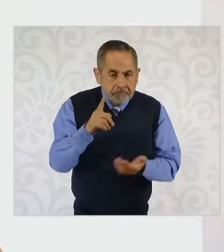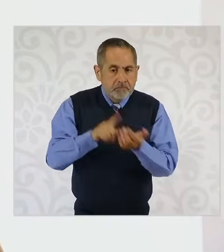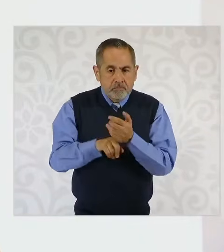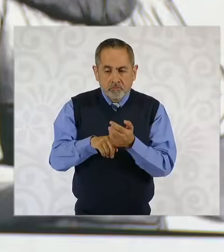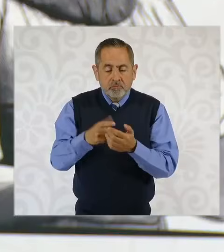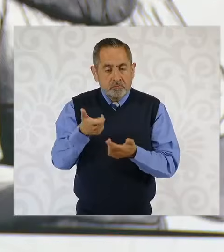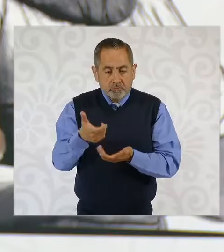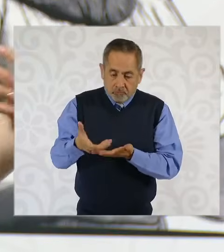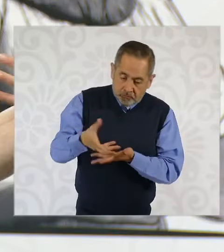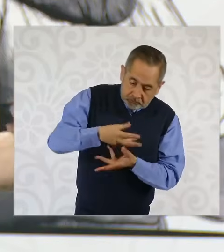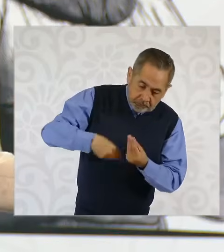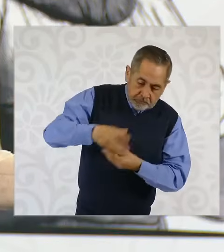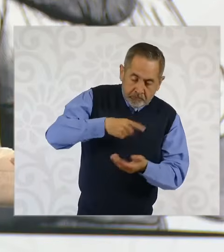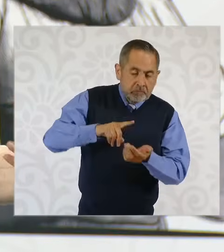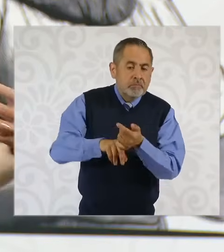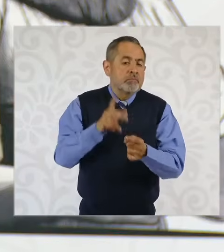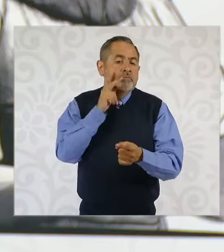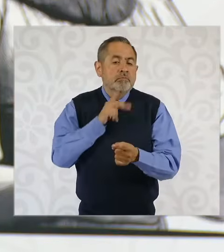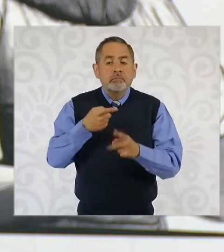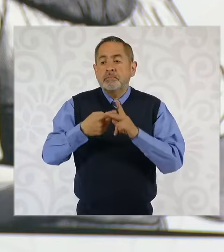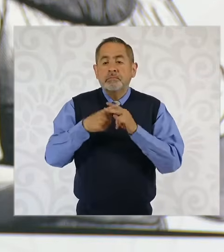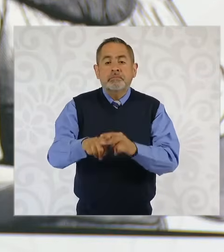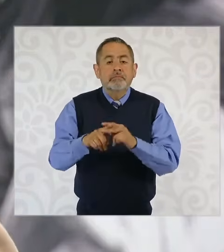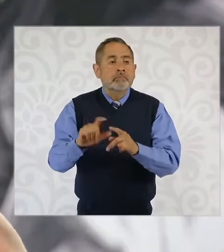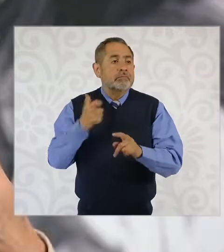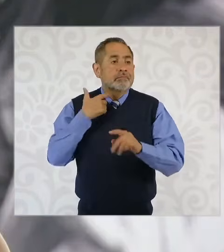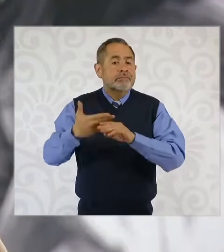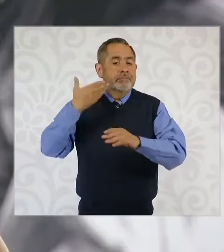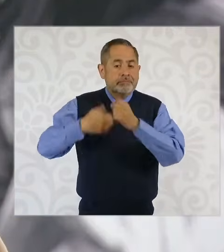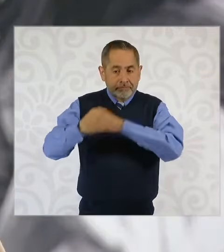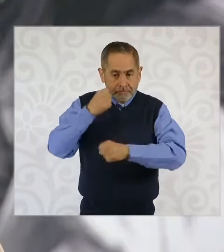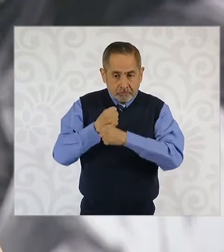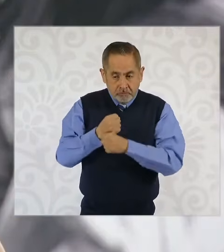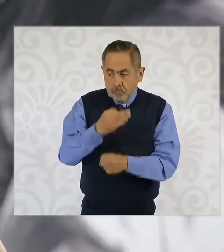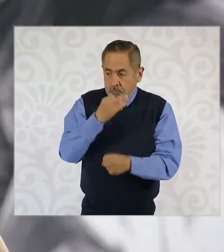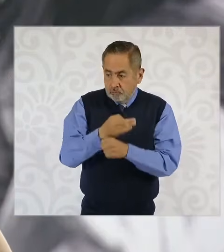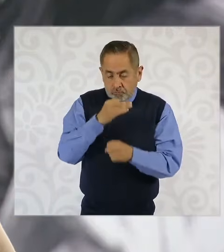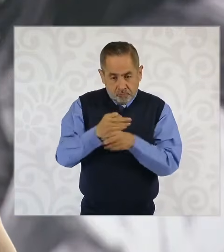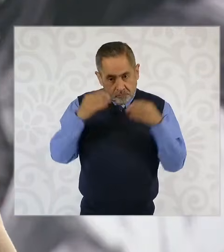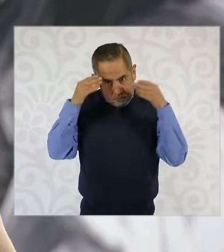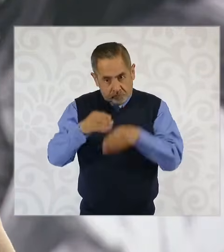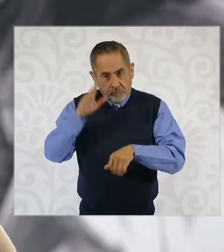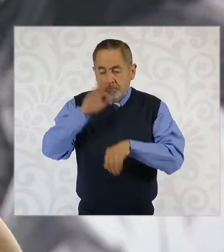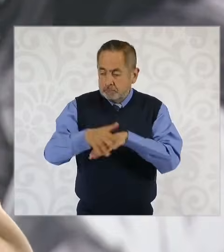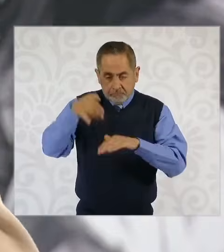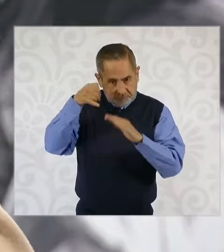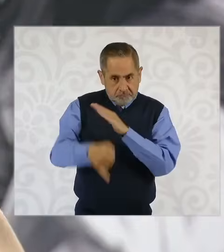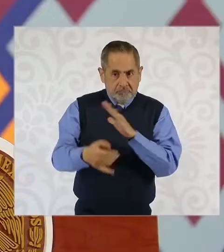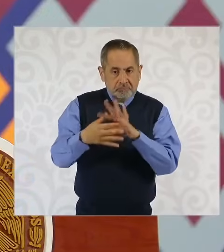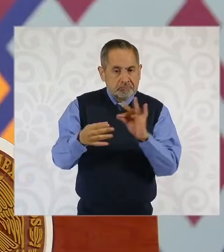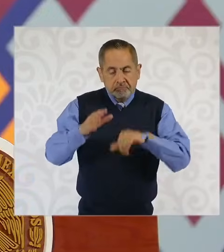de Pemex que inició en el sexenio pasado pues hoy sea todavía más profundo y permita pues tener un